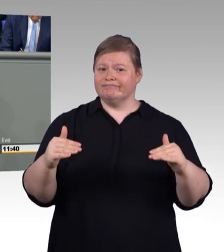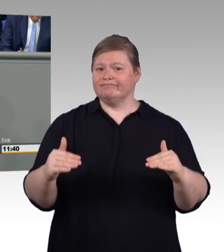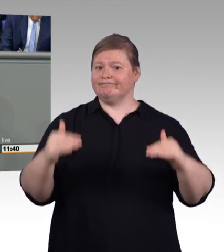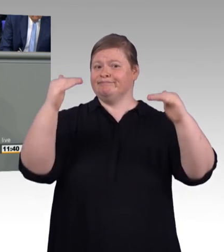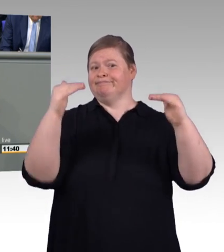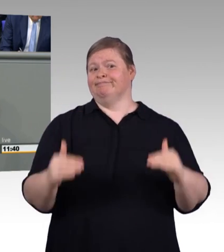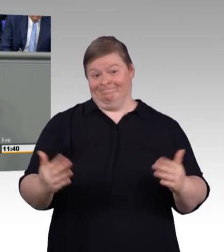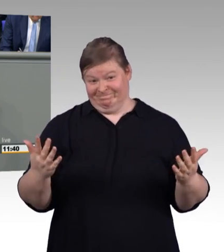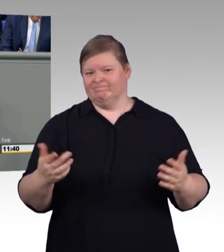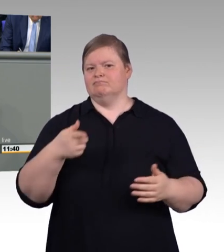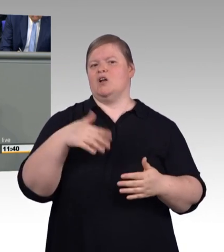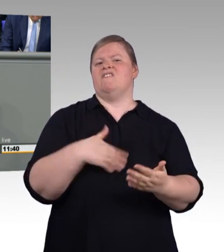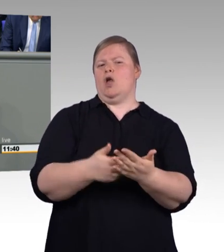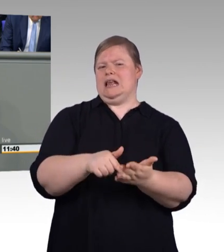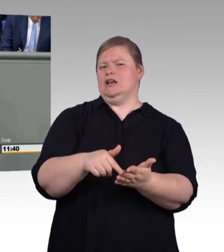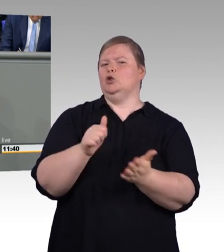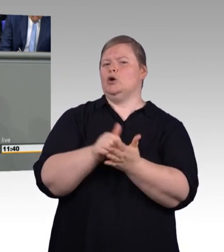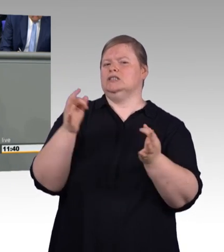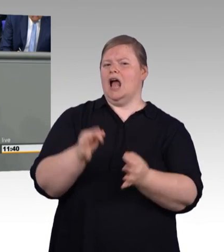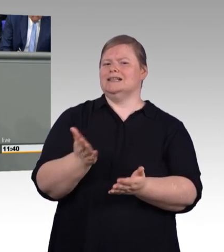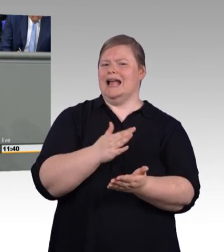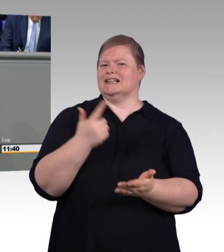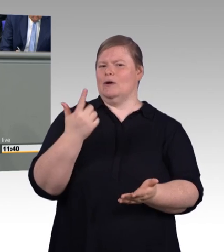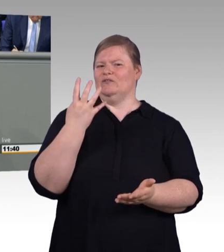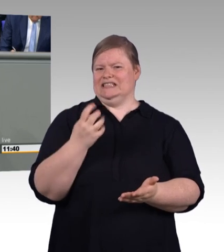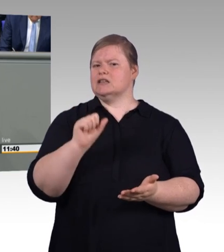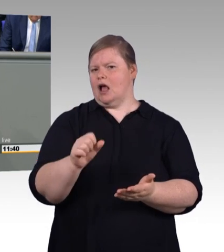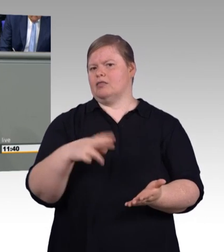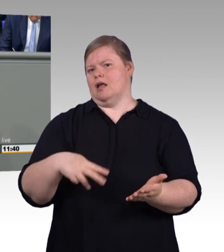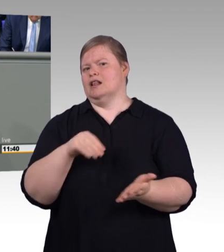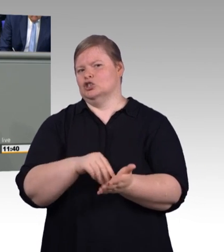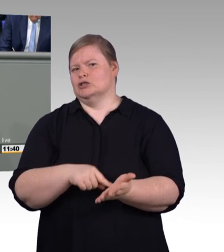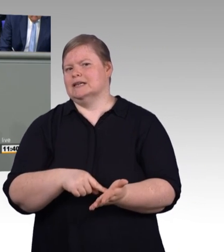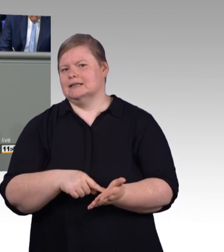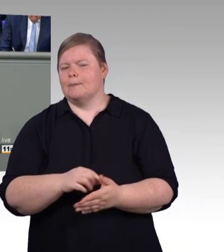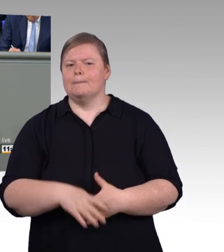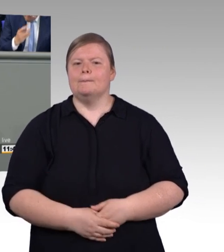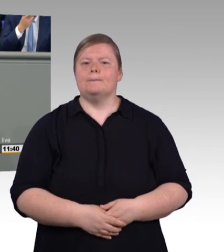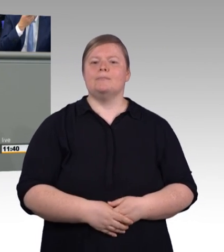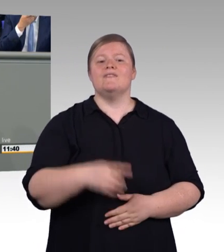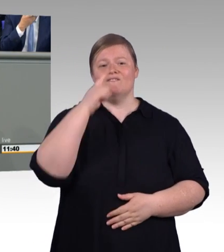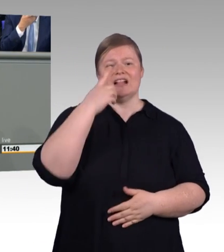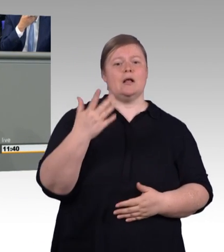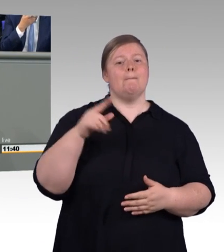Aber was soll das, dass man sie nun auch nach unten hin unterschreiten darf? Meine Damen und Herren, das hätten die Bürger